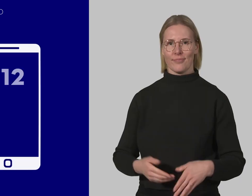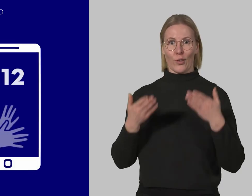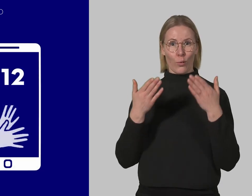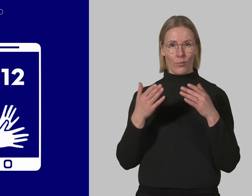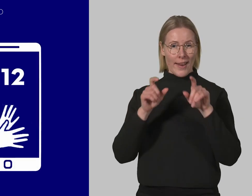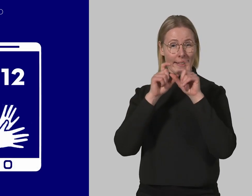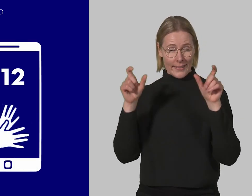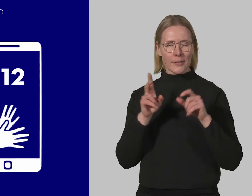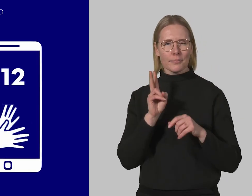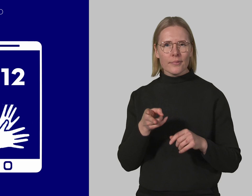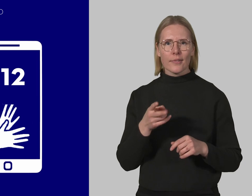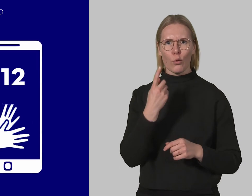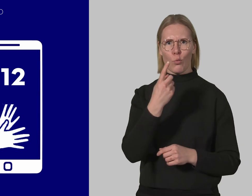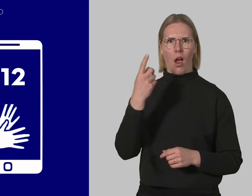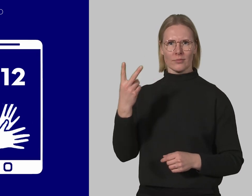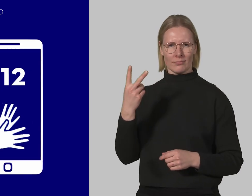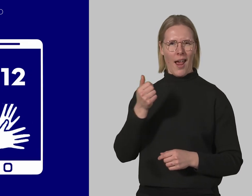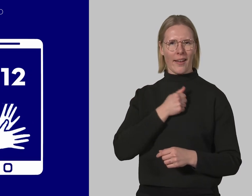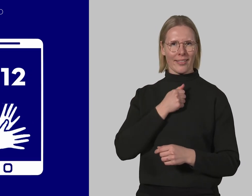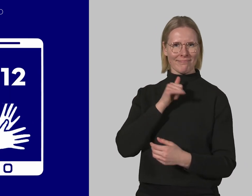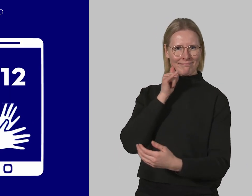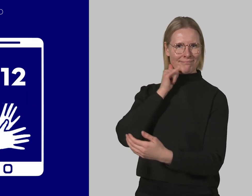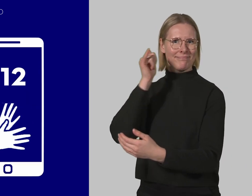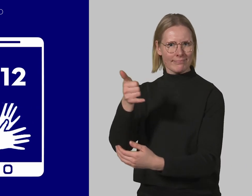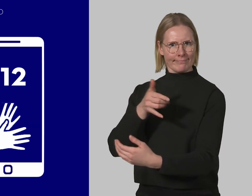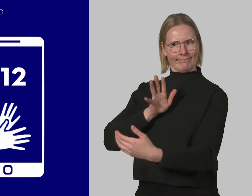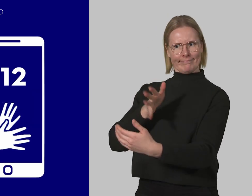Seuraavaksi keskustelemme Hätäilmoitus viittomakielellä -palvelusta.